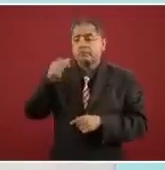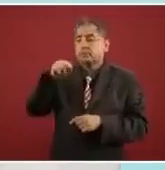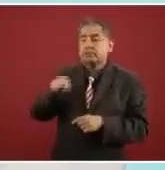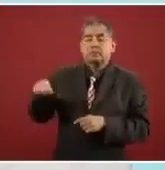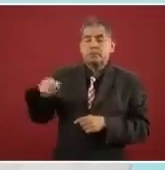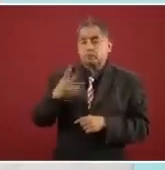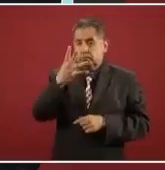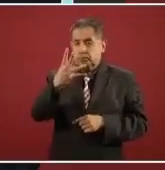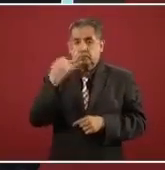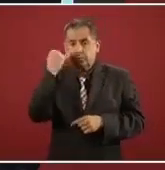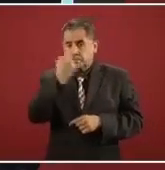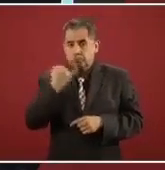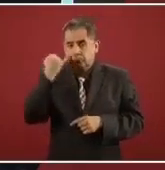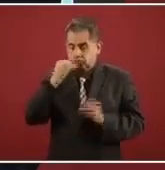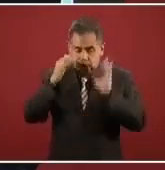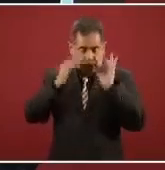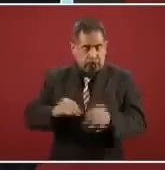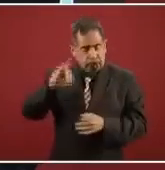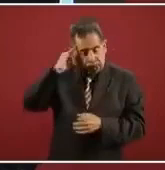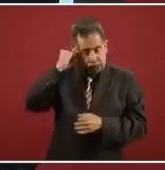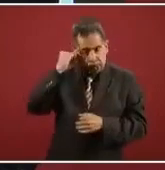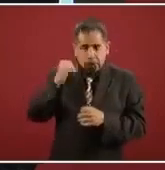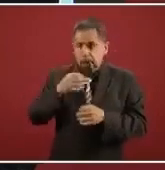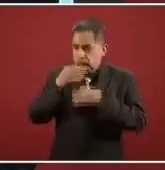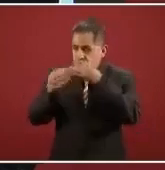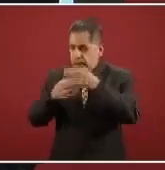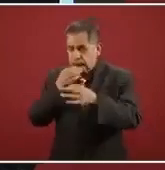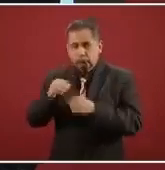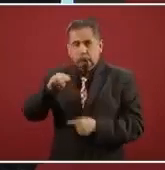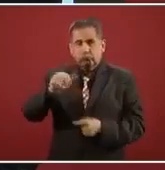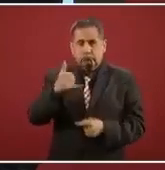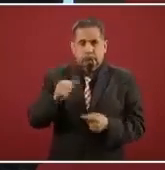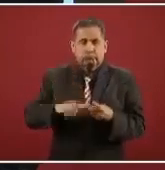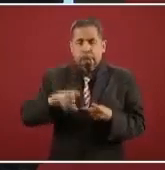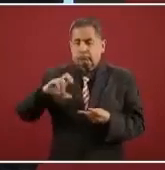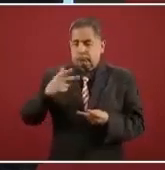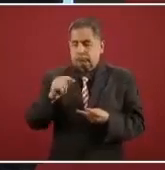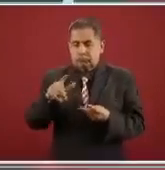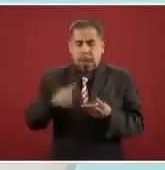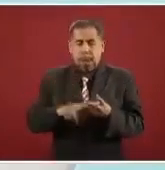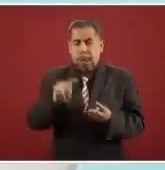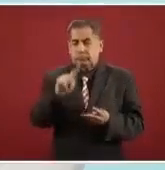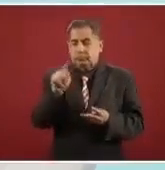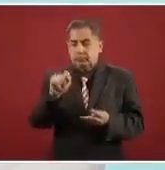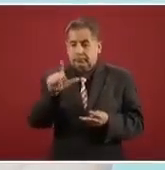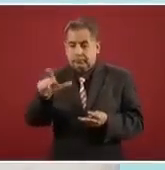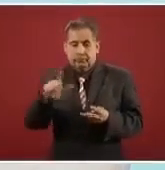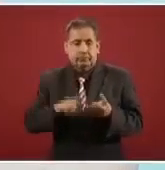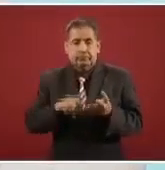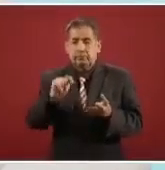lenguas indígenas de la región, reitero: el maya, el chol, el tseltal y el tzotzil.